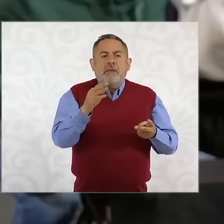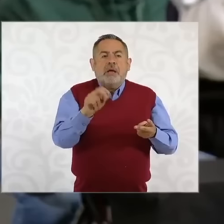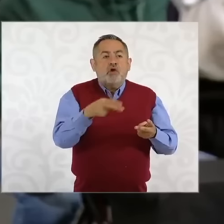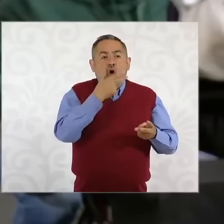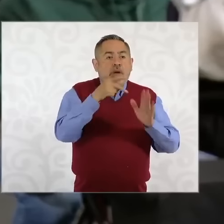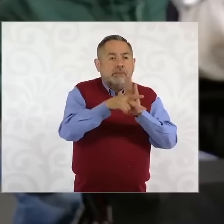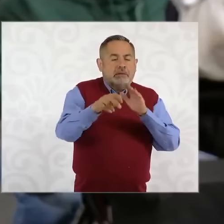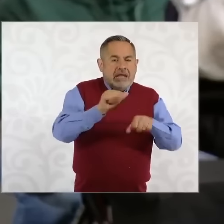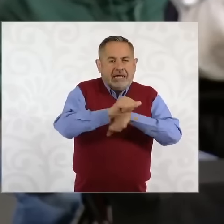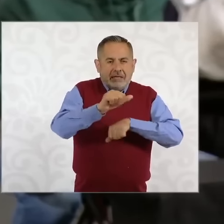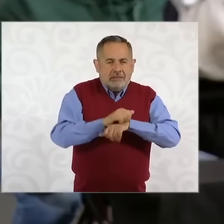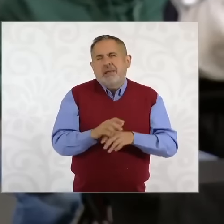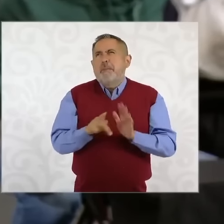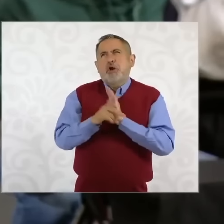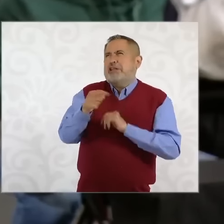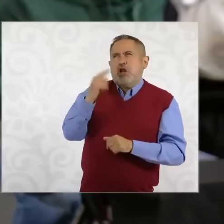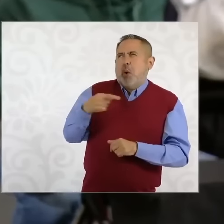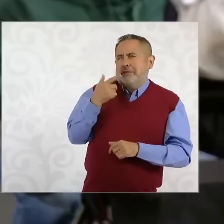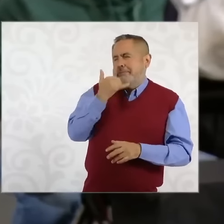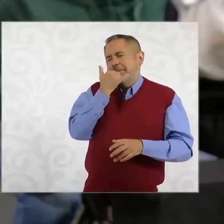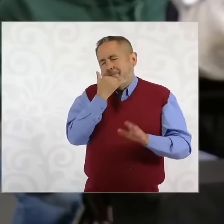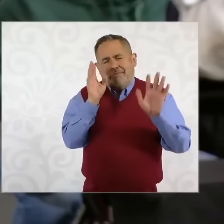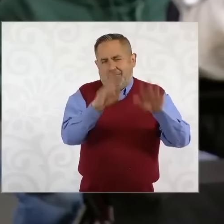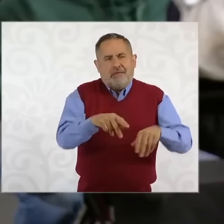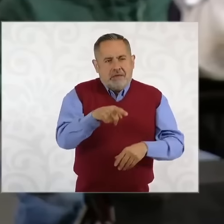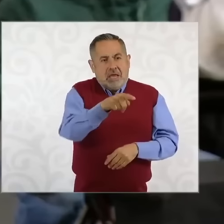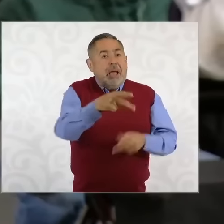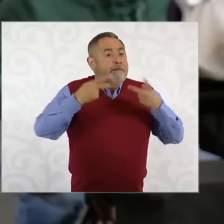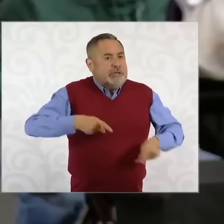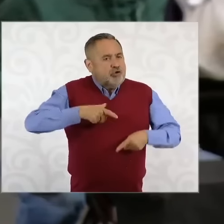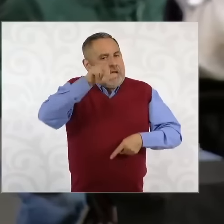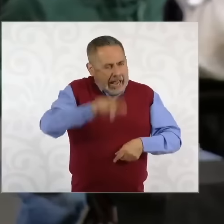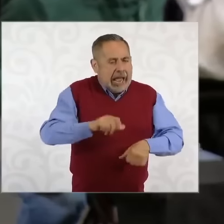fui muy generoso con lo de periodista, la verdad, eh, este argentino, Eduardo Fea, por cierto,